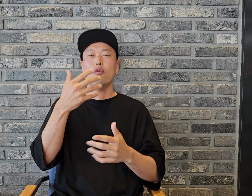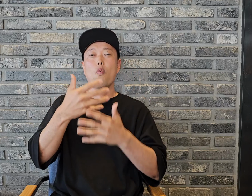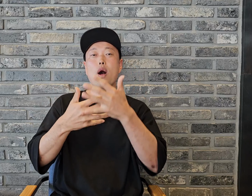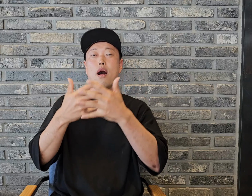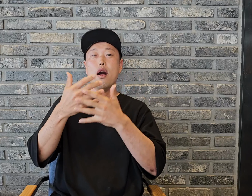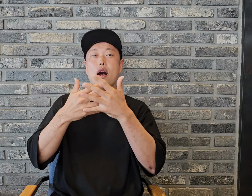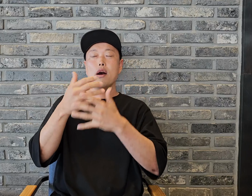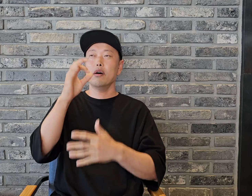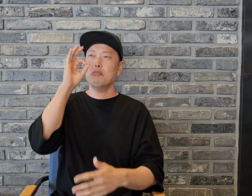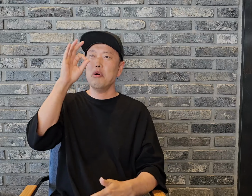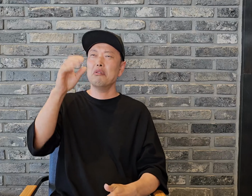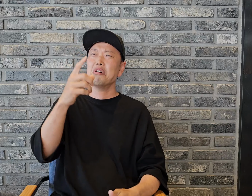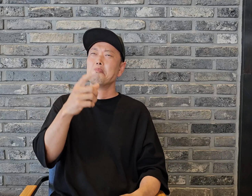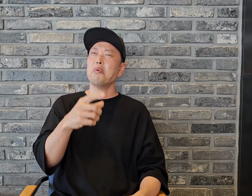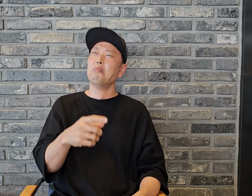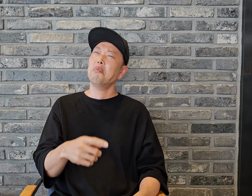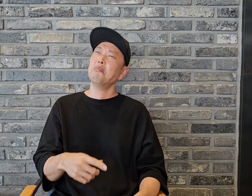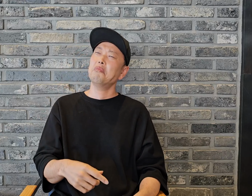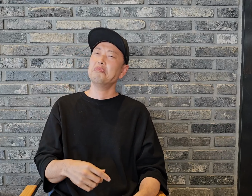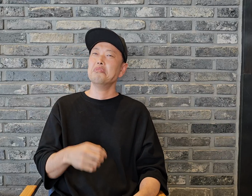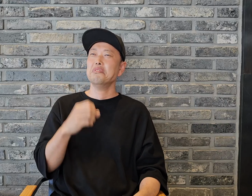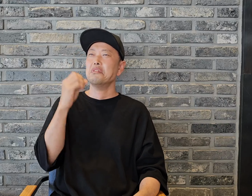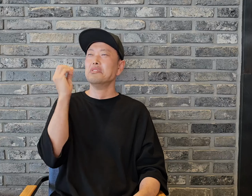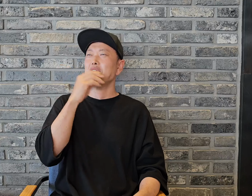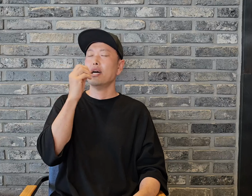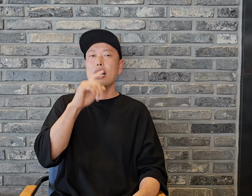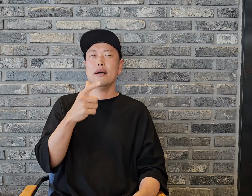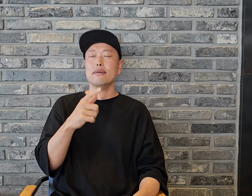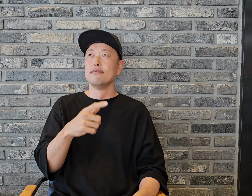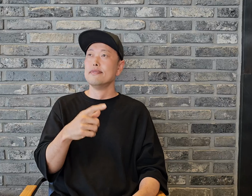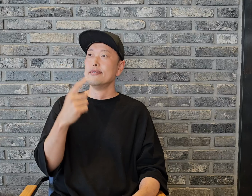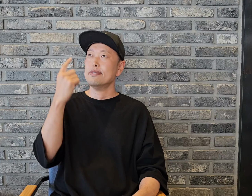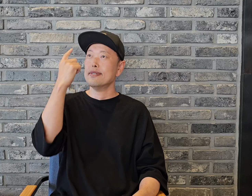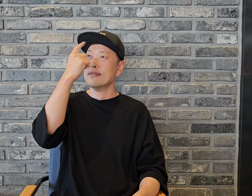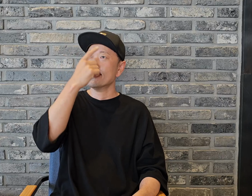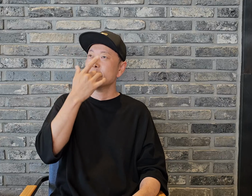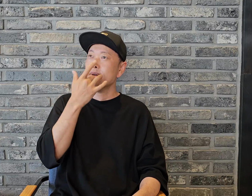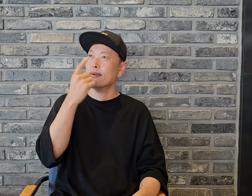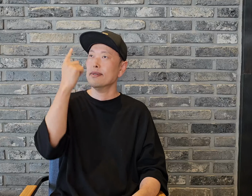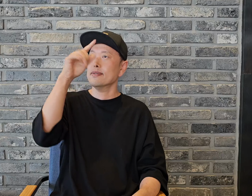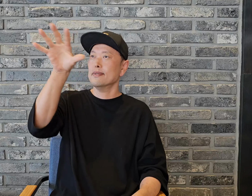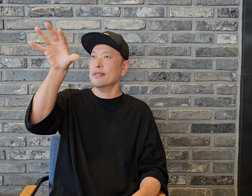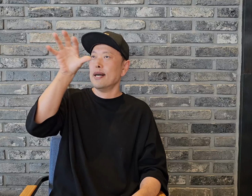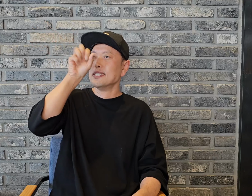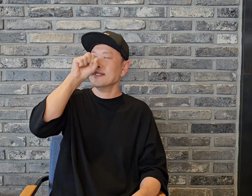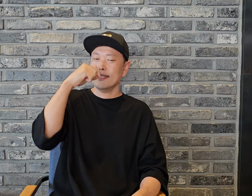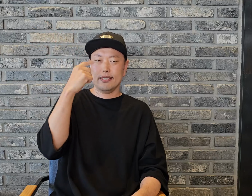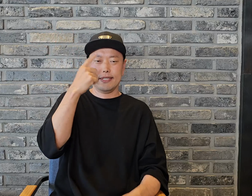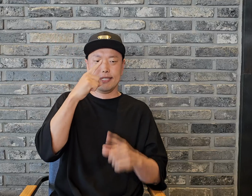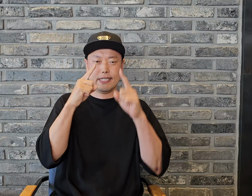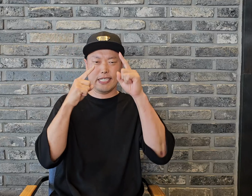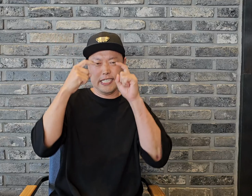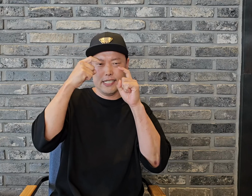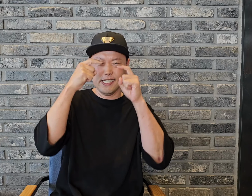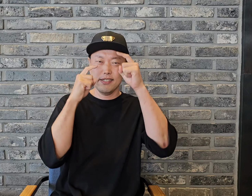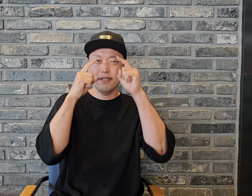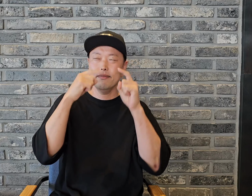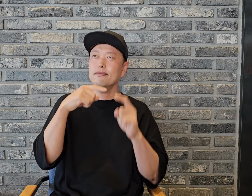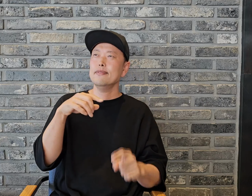wenn ich mir einen Film ansehe, schaue ich ihn nicht nur an, sondern analysiere, wie die Schauspieler ihre Gesichtsausdrücke machen.